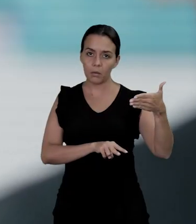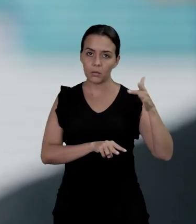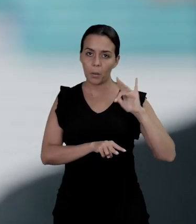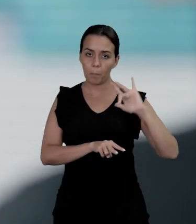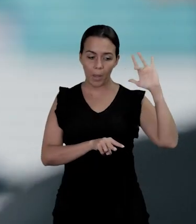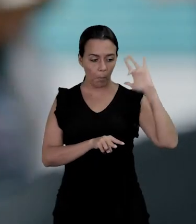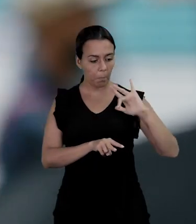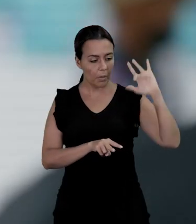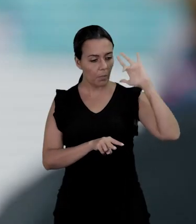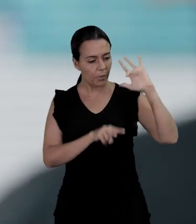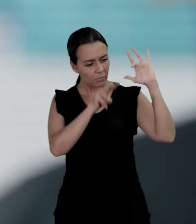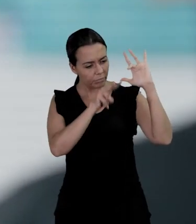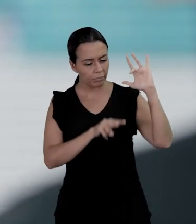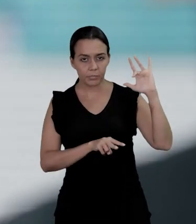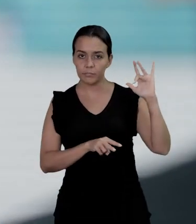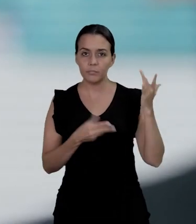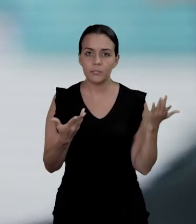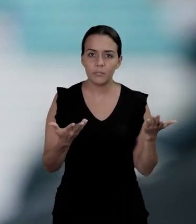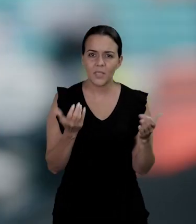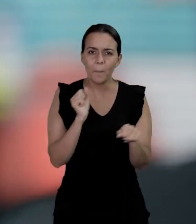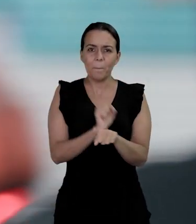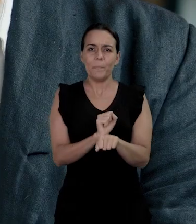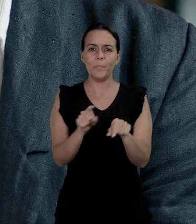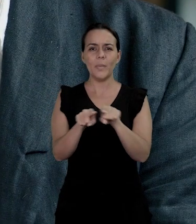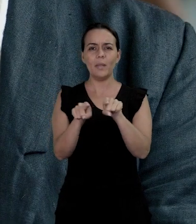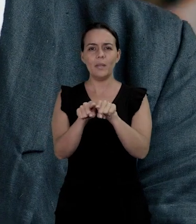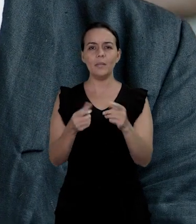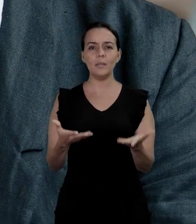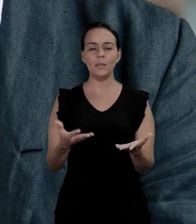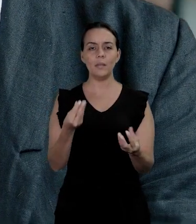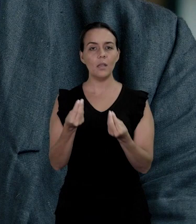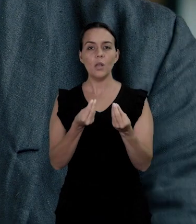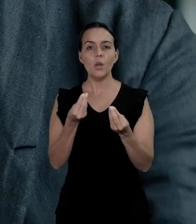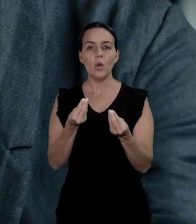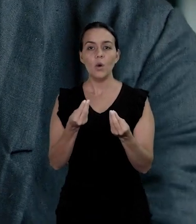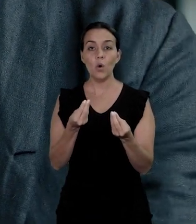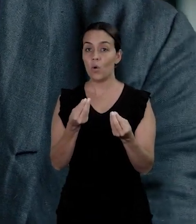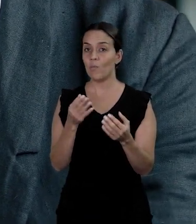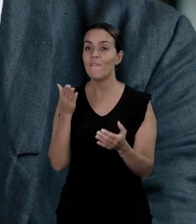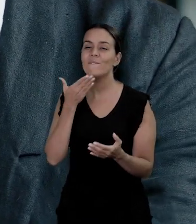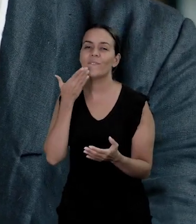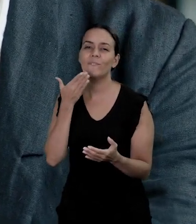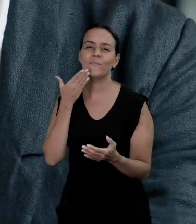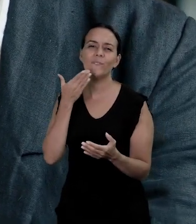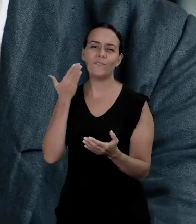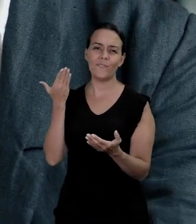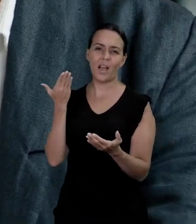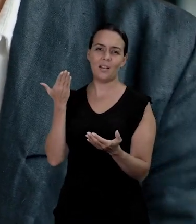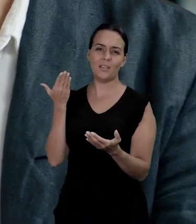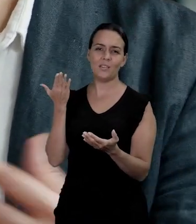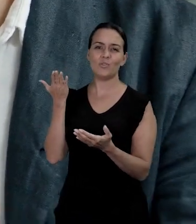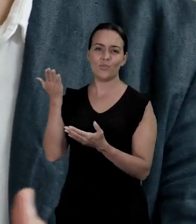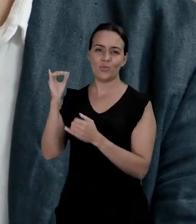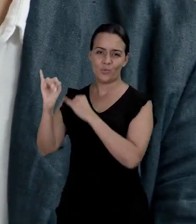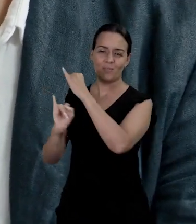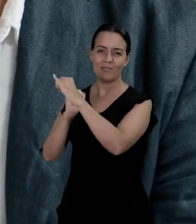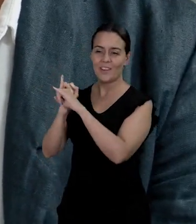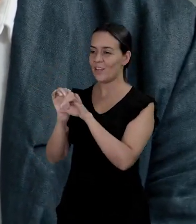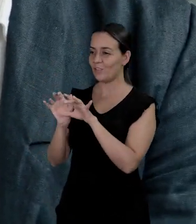que são super importantes de se aprofundar nelas, como você encontra elas em rede social, ela já vem digerida.